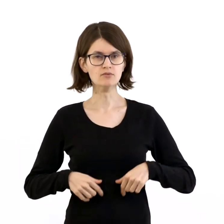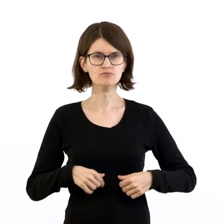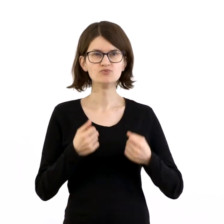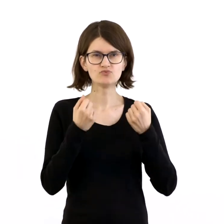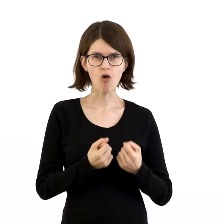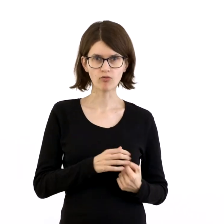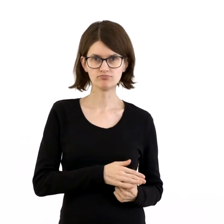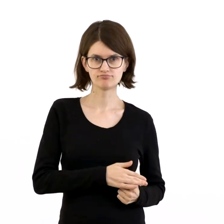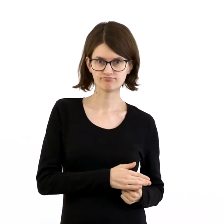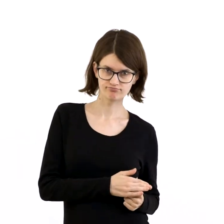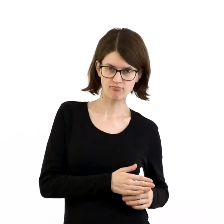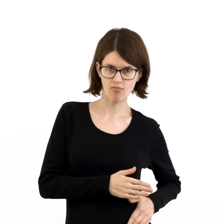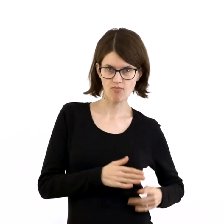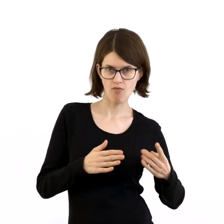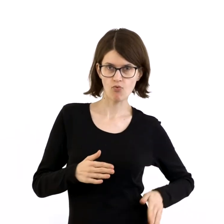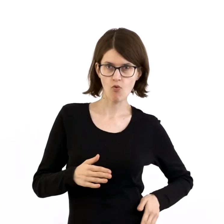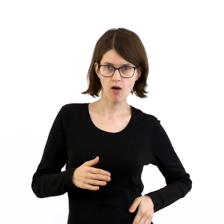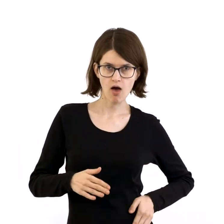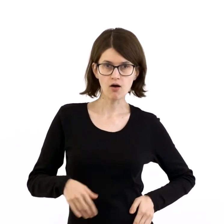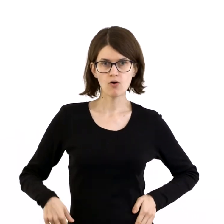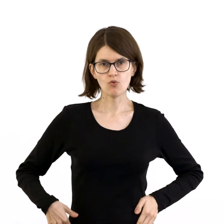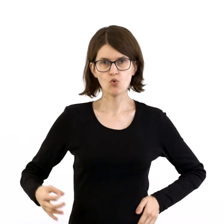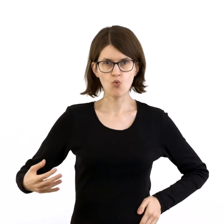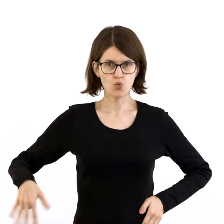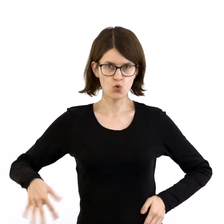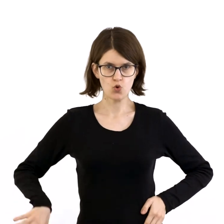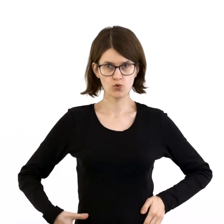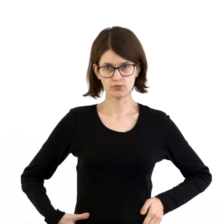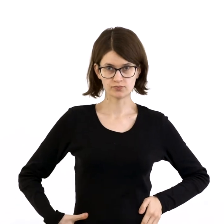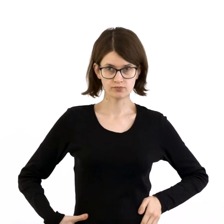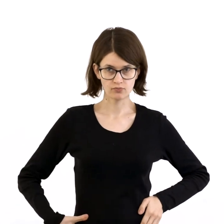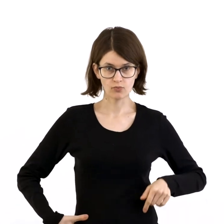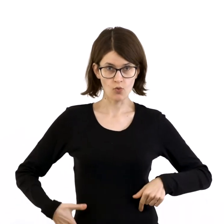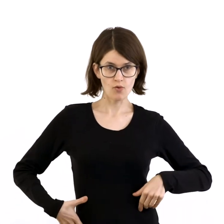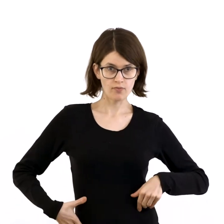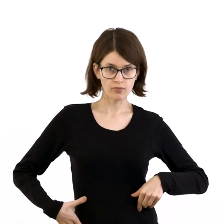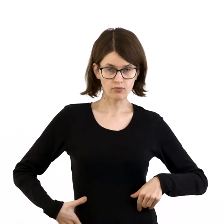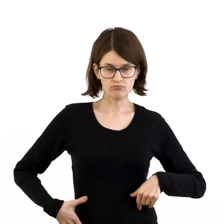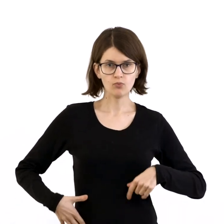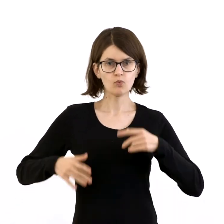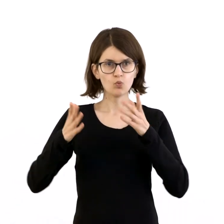iż cały ciężar jej ciała opiera się na jednej nodze, podczas gdy druga jest odciążona i lekko wspiera się na ziemi.